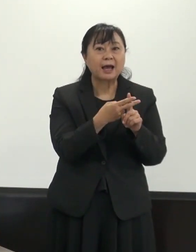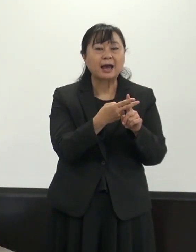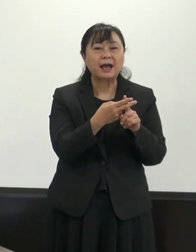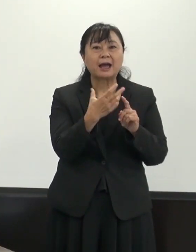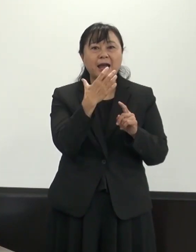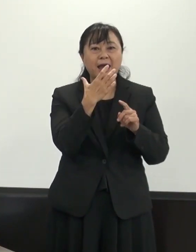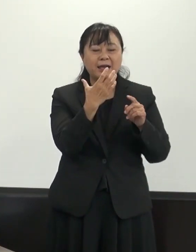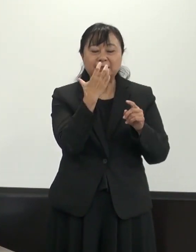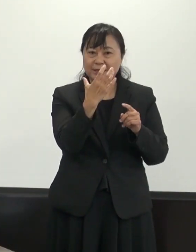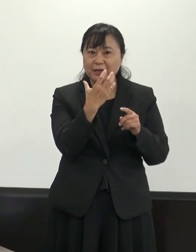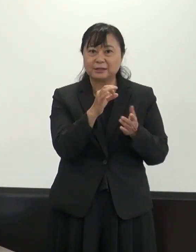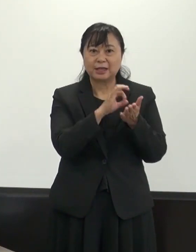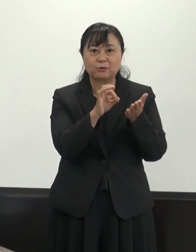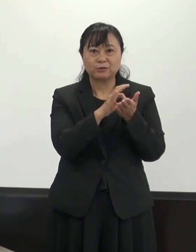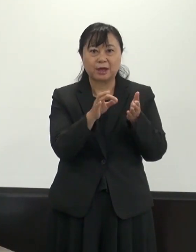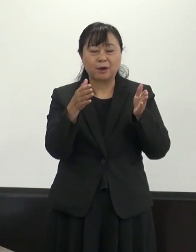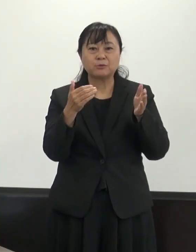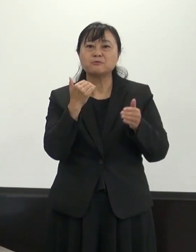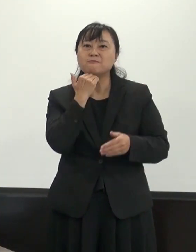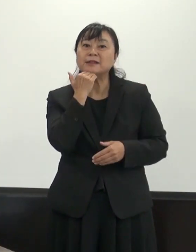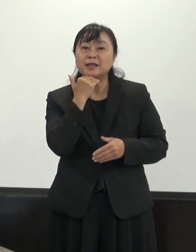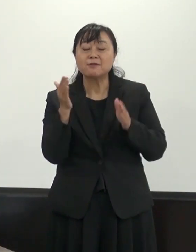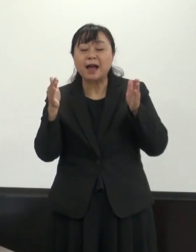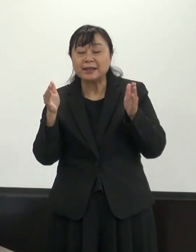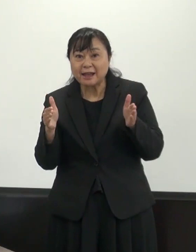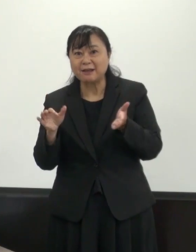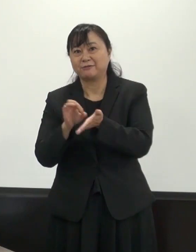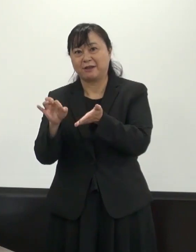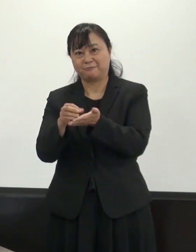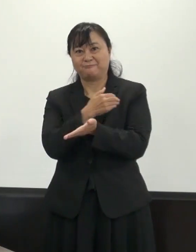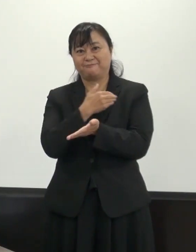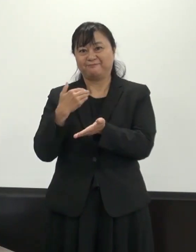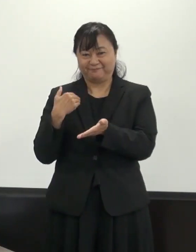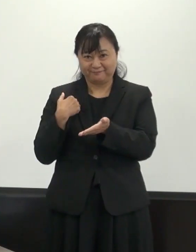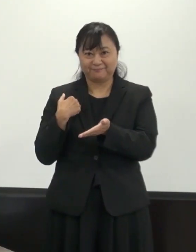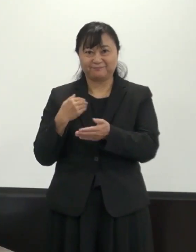コワーキングスペースとしての利用も可能となっております